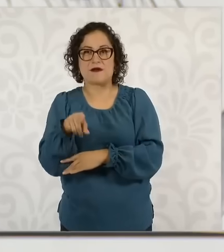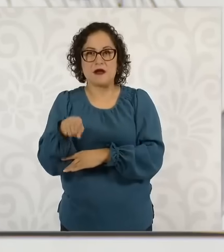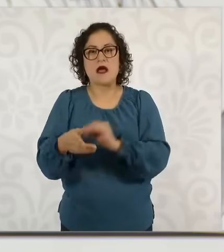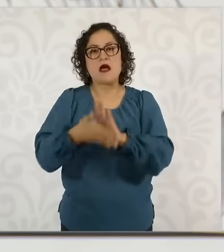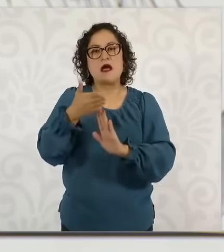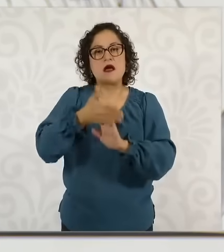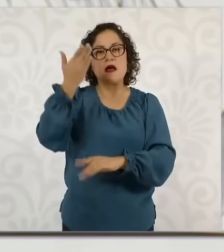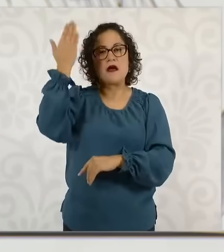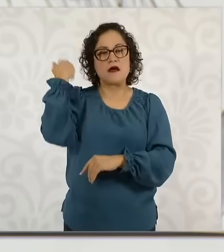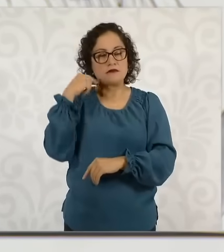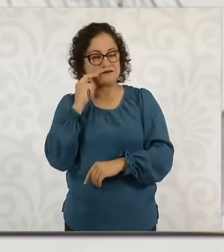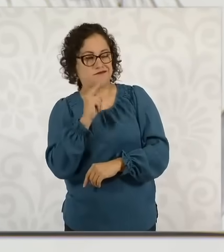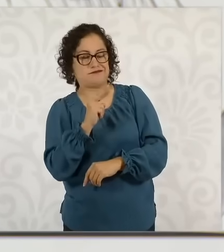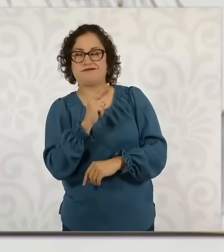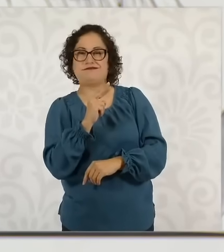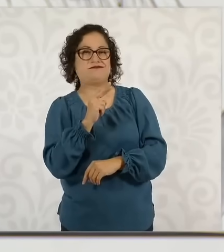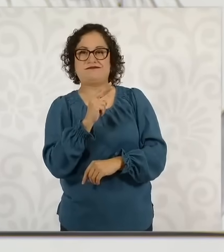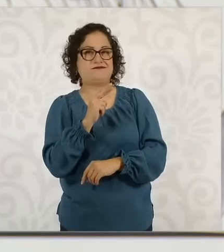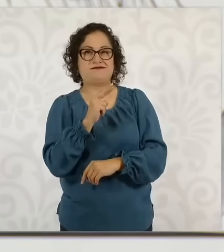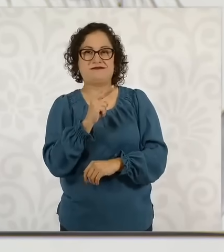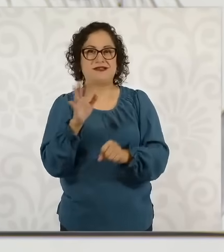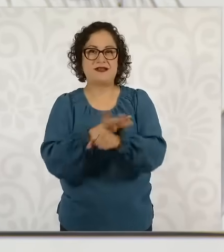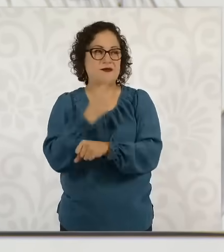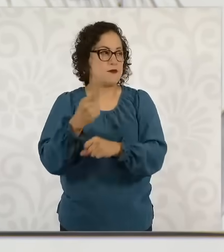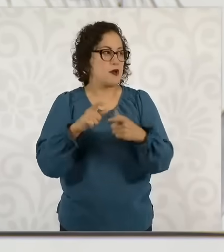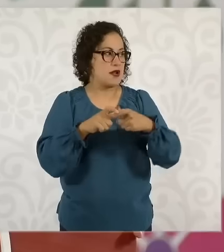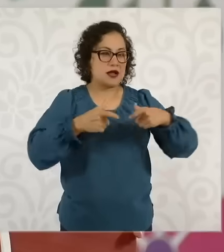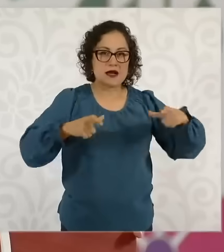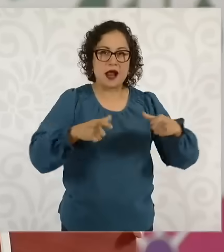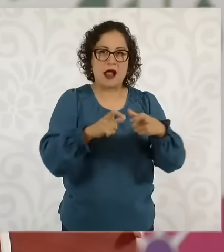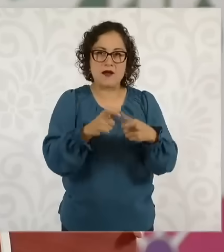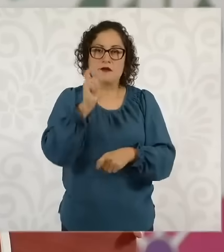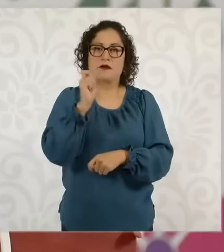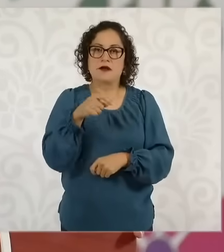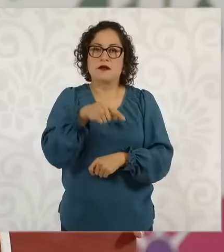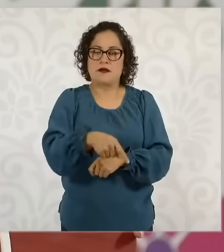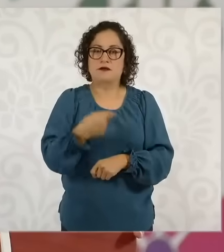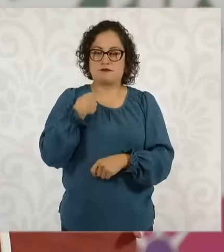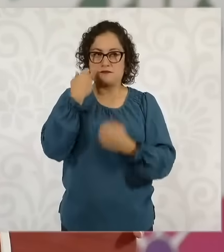por la sobreexplotación del acuífero. se tuvo que hacer una intervención, no se notó porque